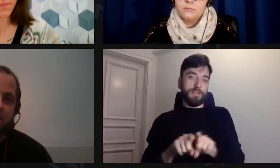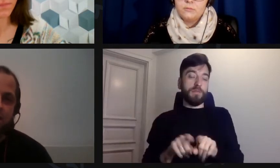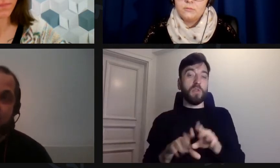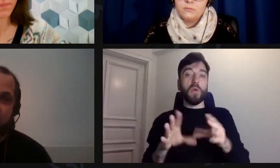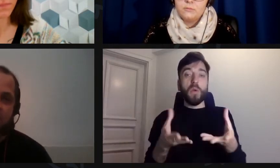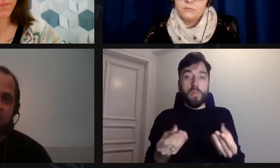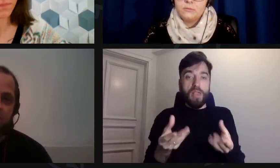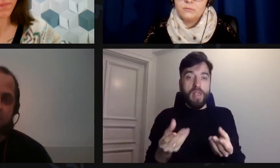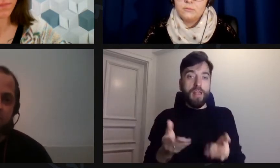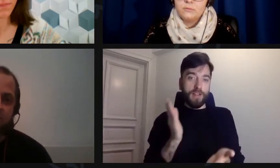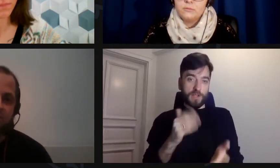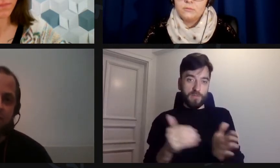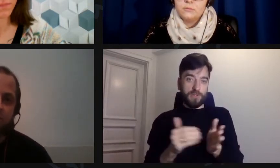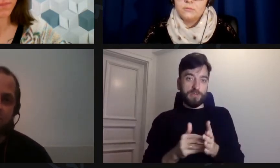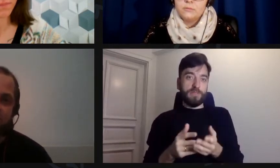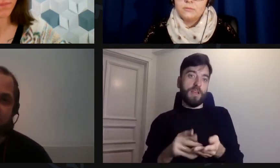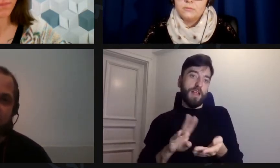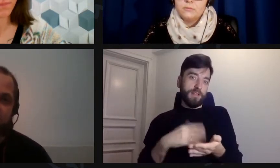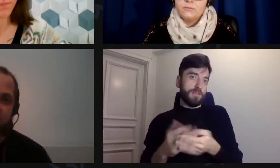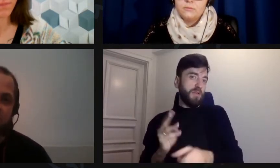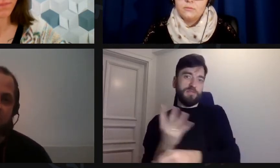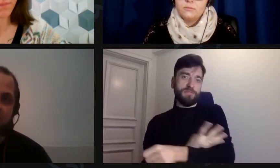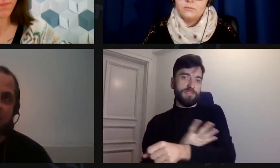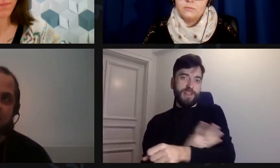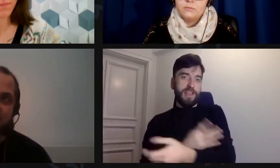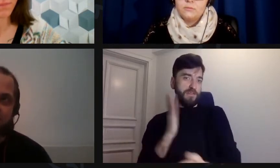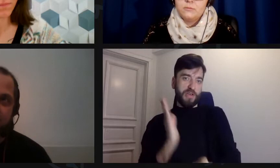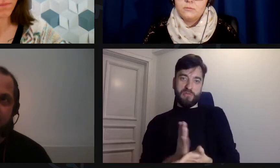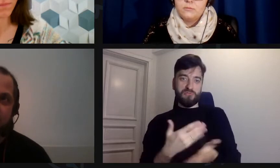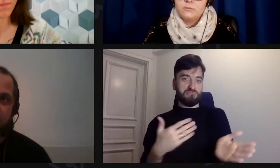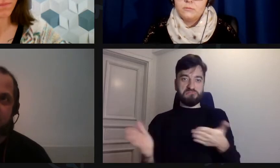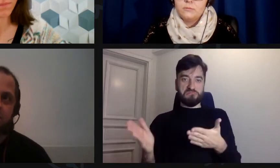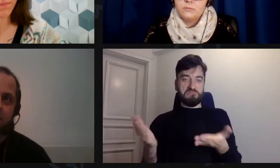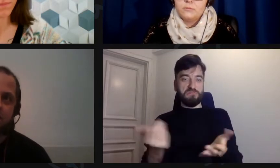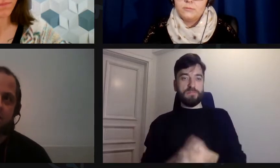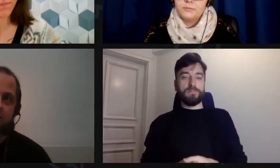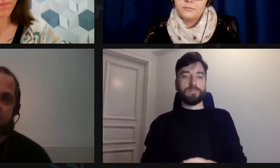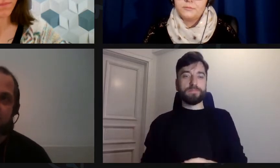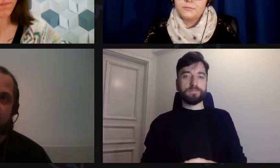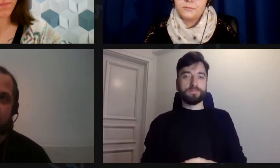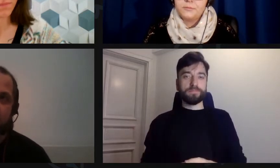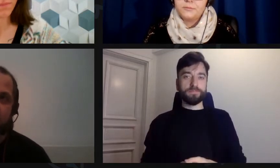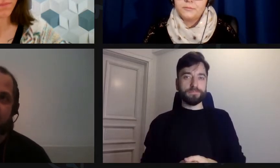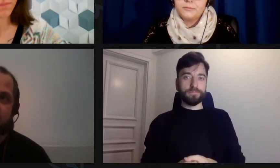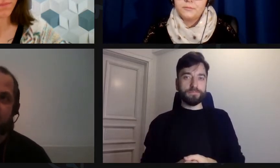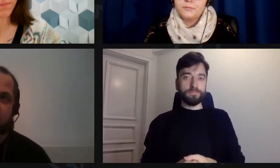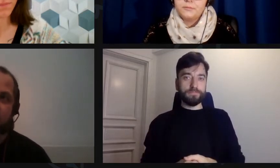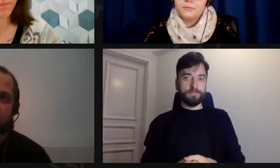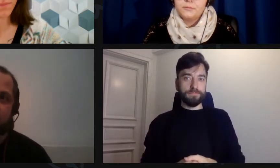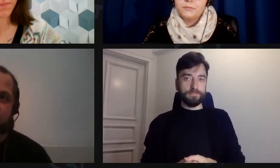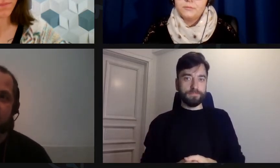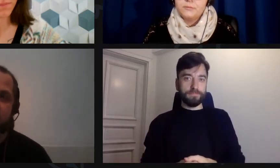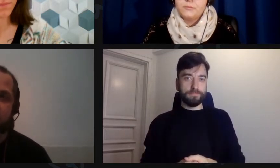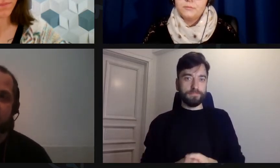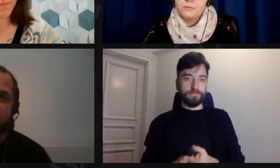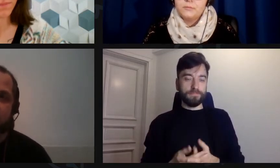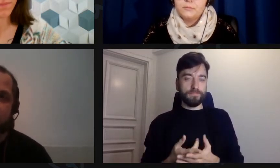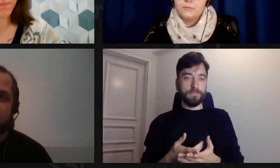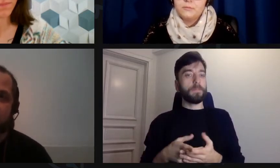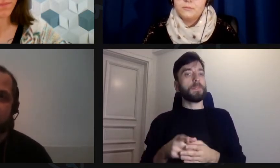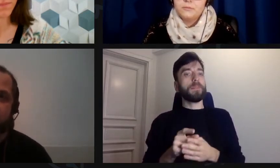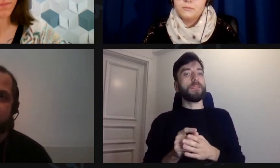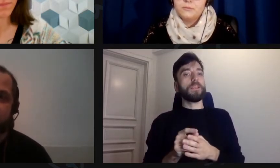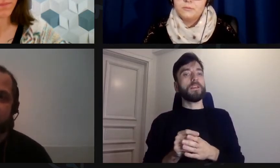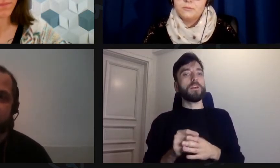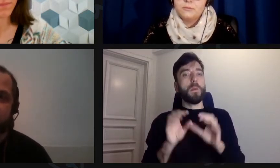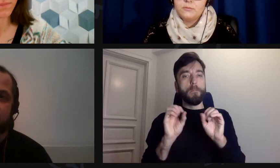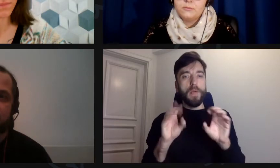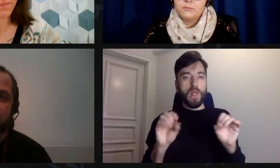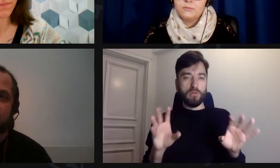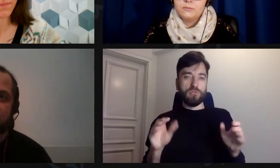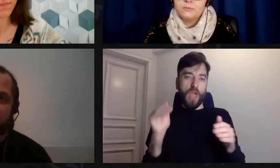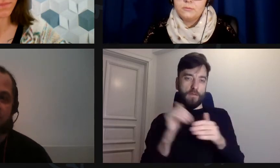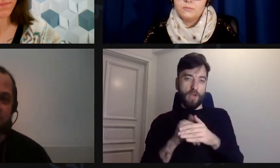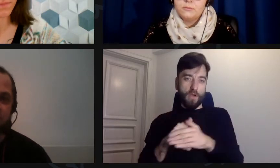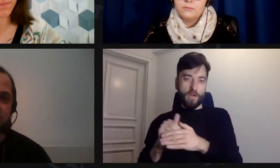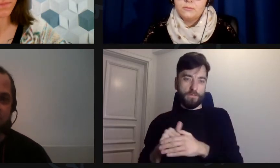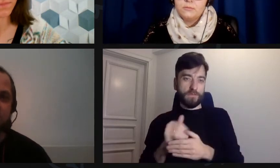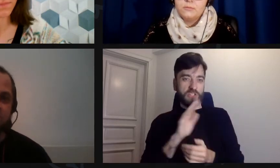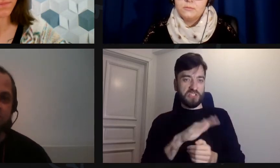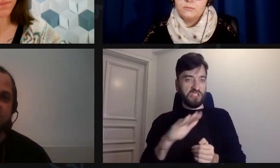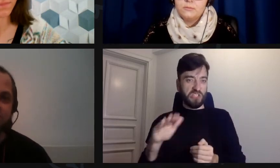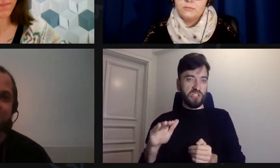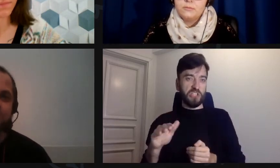albo trawą pozwala pewnie rzeczy budować a jednocześnie te takie wychowawczo pedagogiczne aspekty pracy dla dzieciaków wyciągnąć.